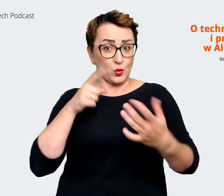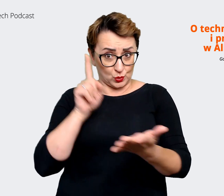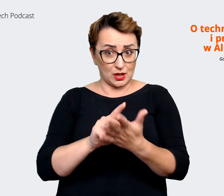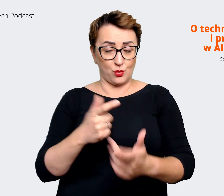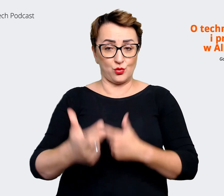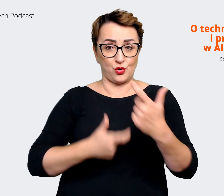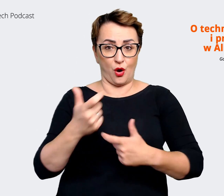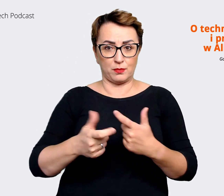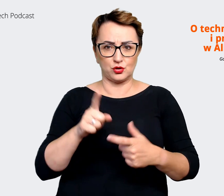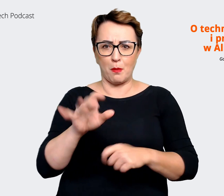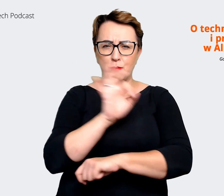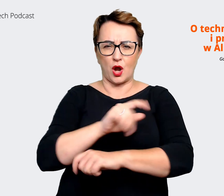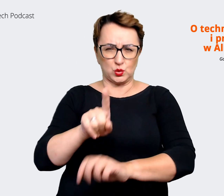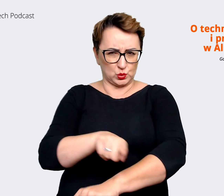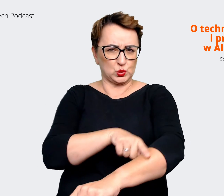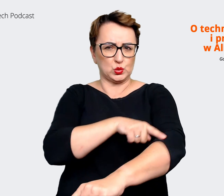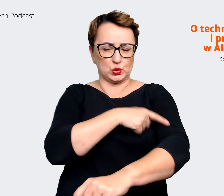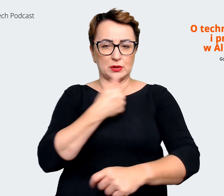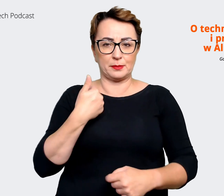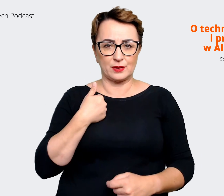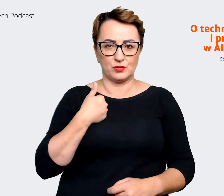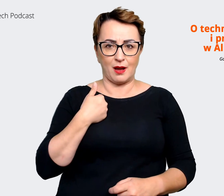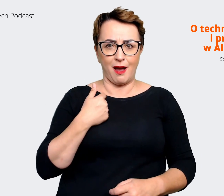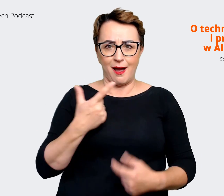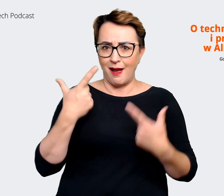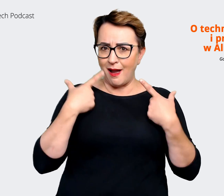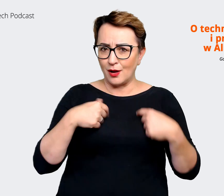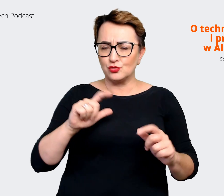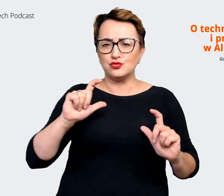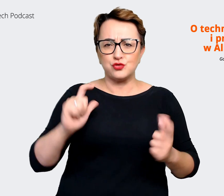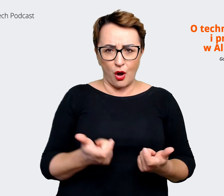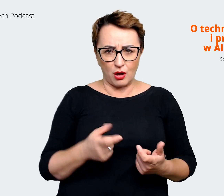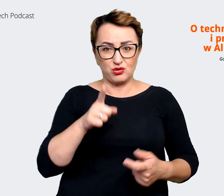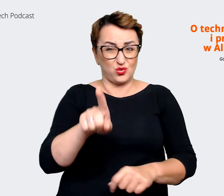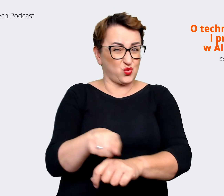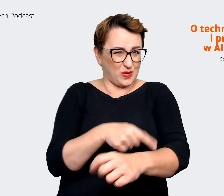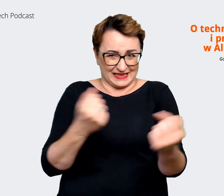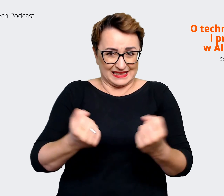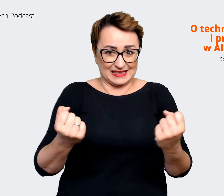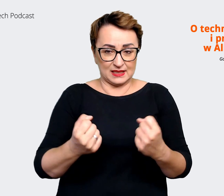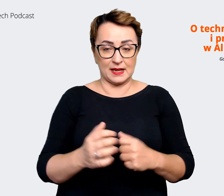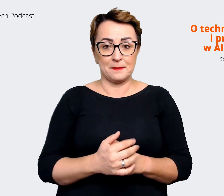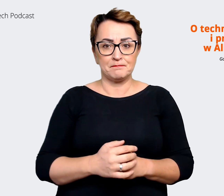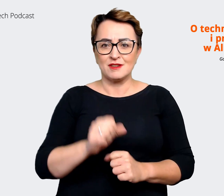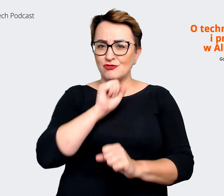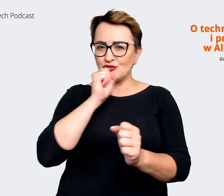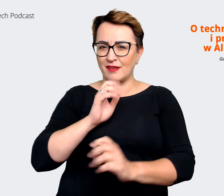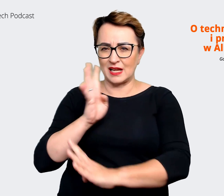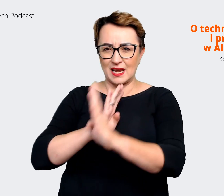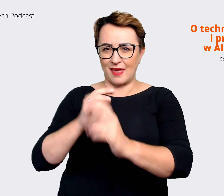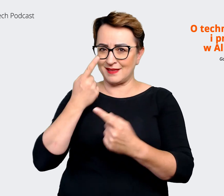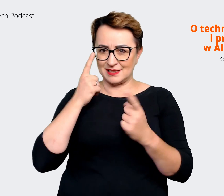długi projekt i zaskakująco długi nawet. To, że żaden klient tego nie zauważył, nie odczuł,